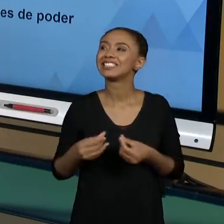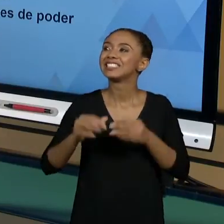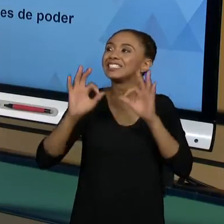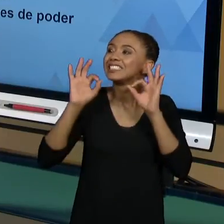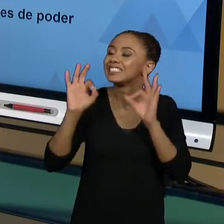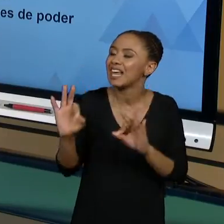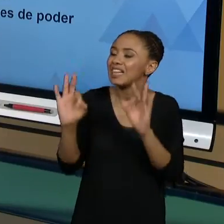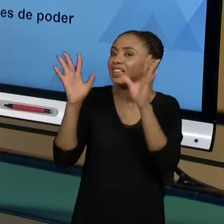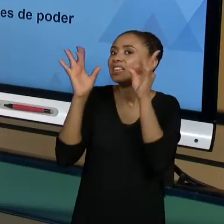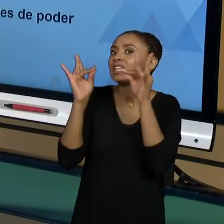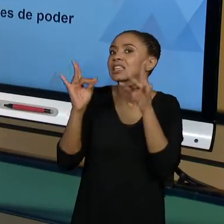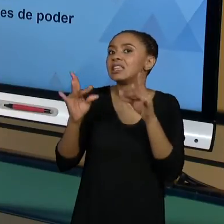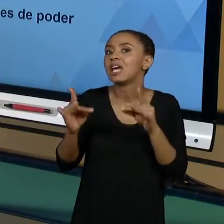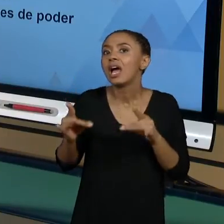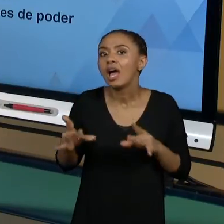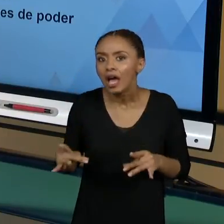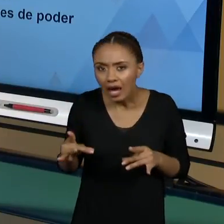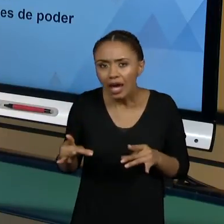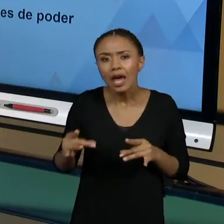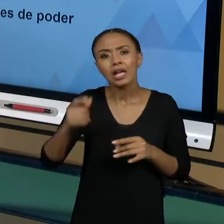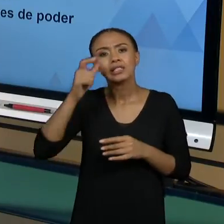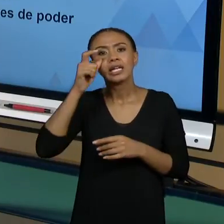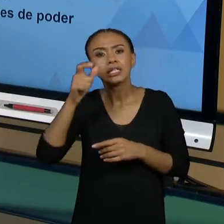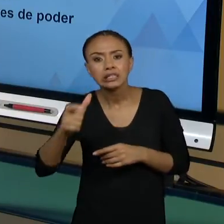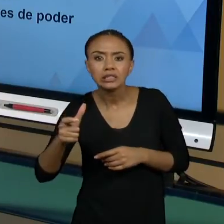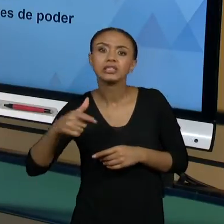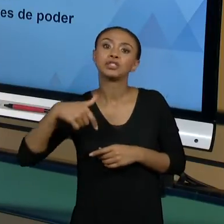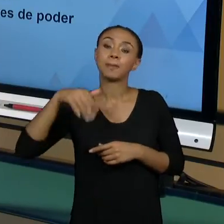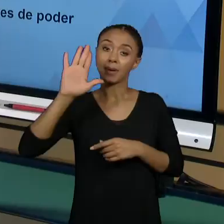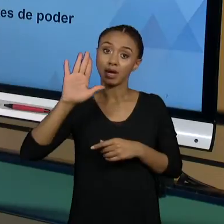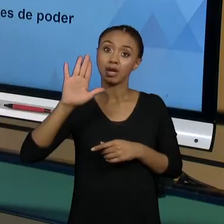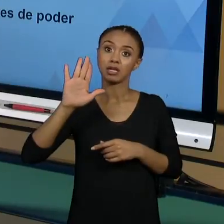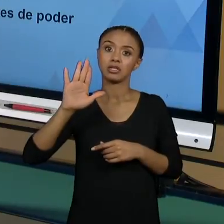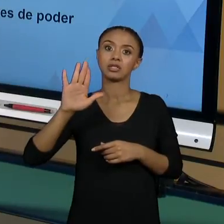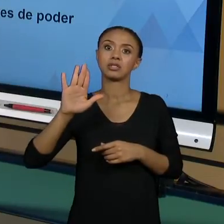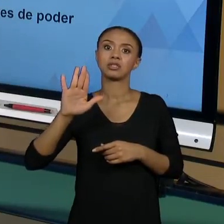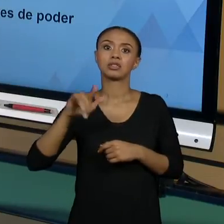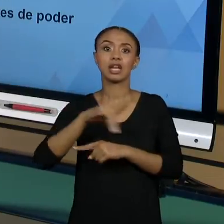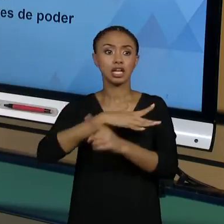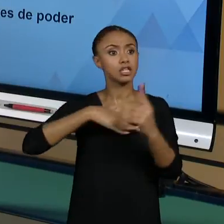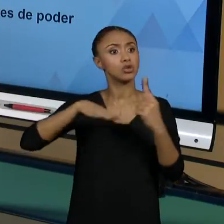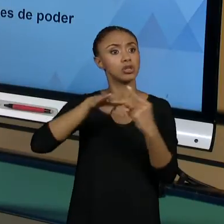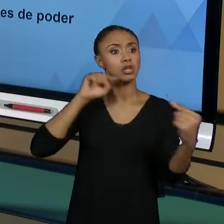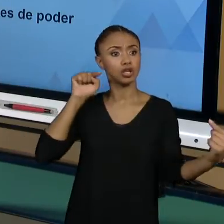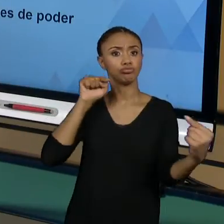MELHOR, MAIS INTERESSANTE ETC., SOCIALMENTE MAIS RELEVANTE PARA ESSA MANEIRA DE ENTENDER AS